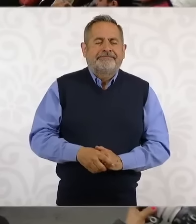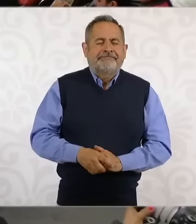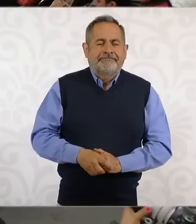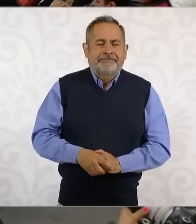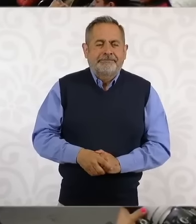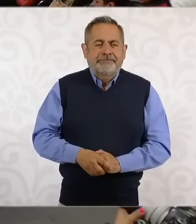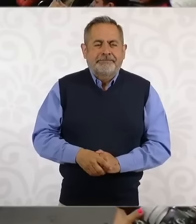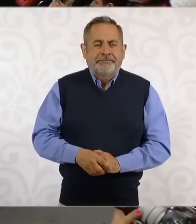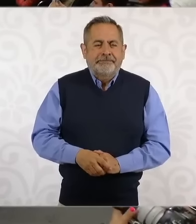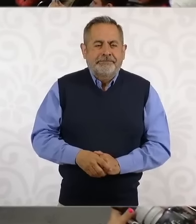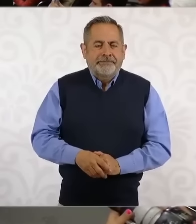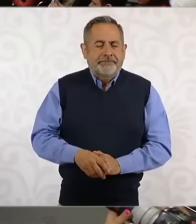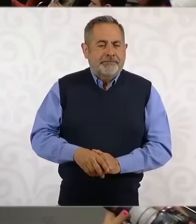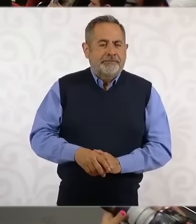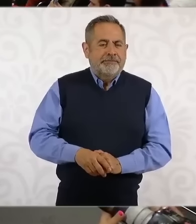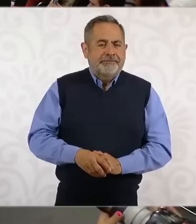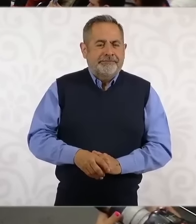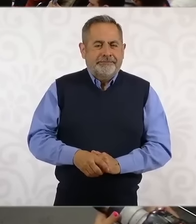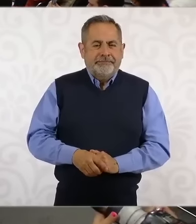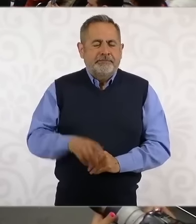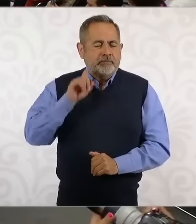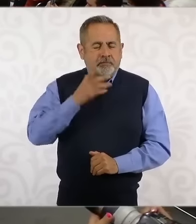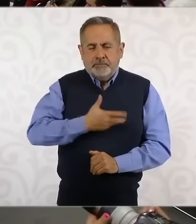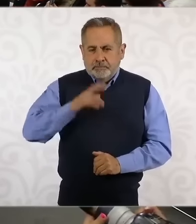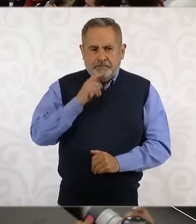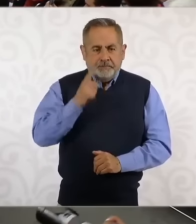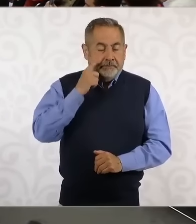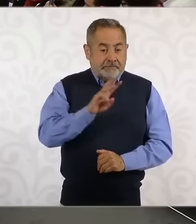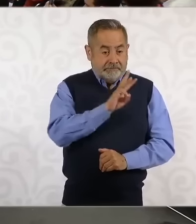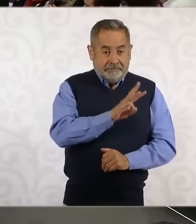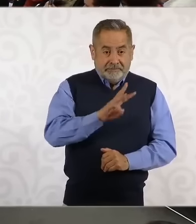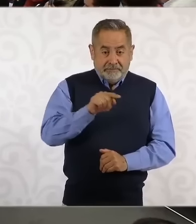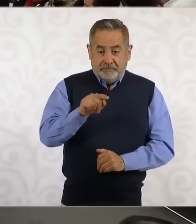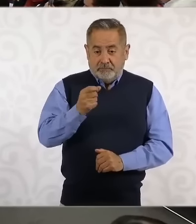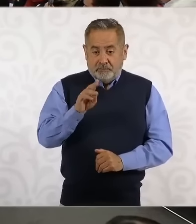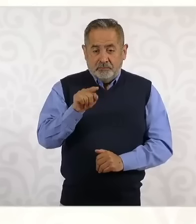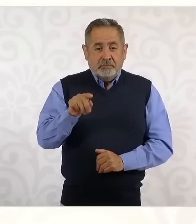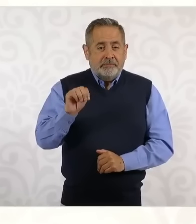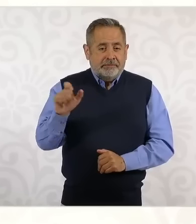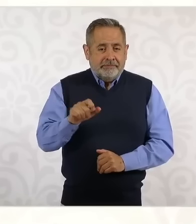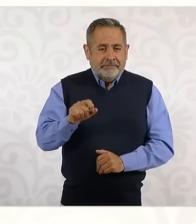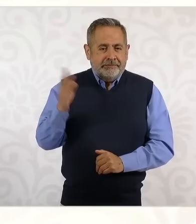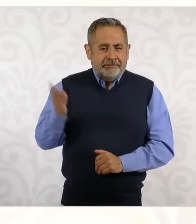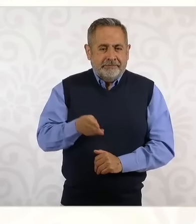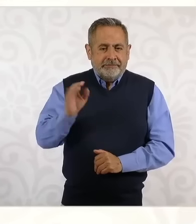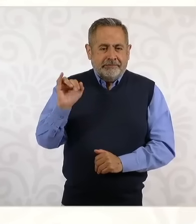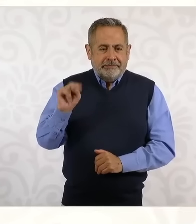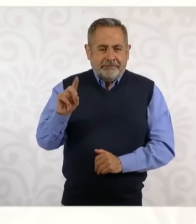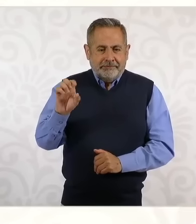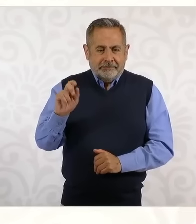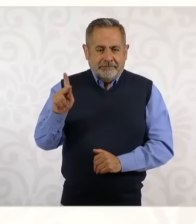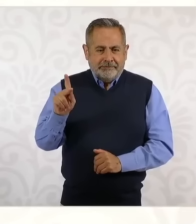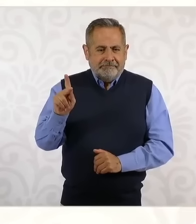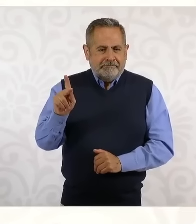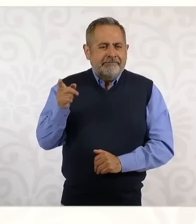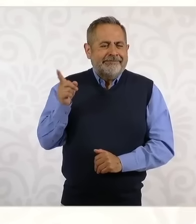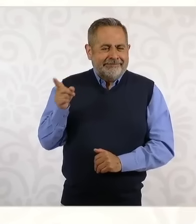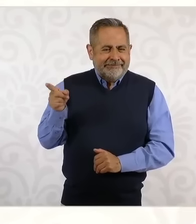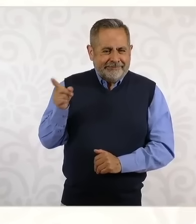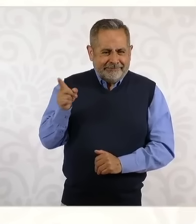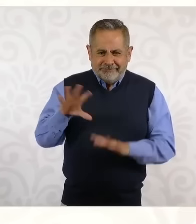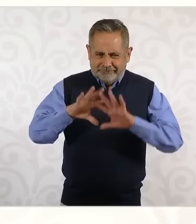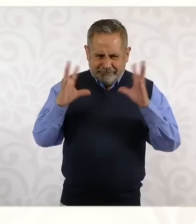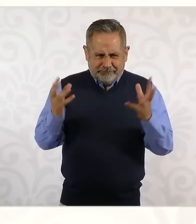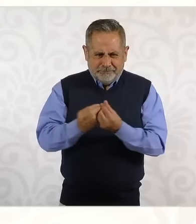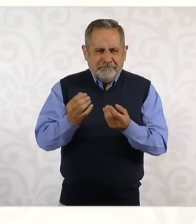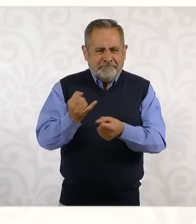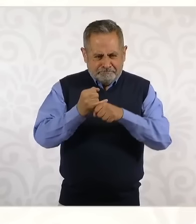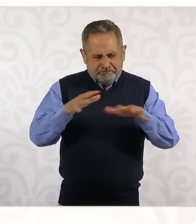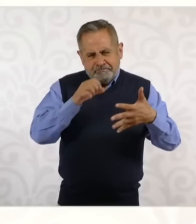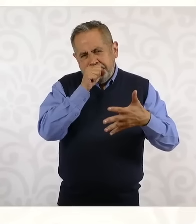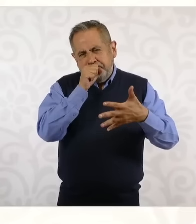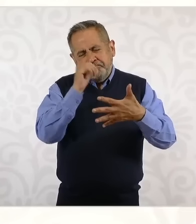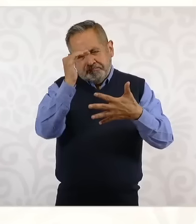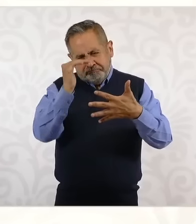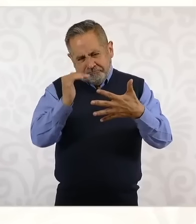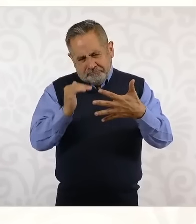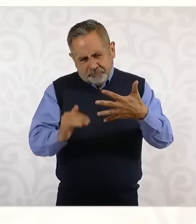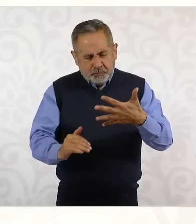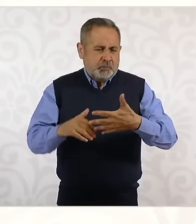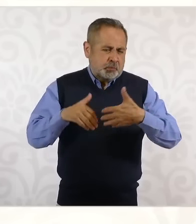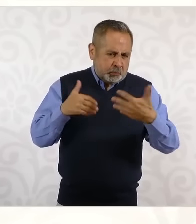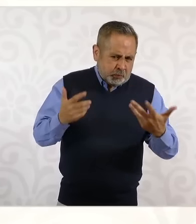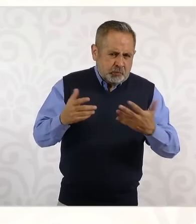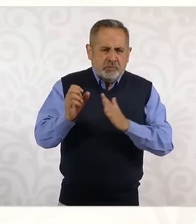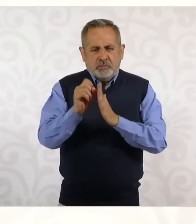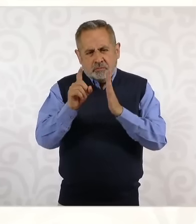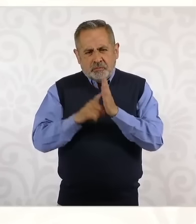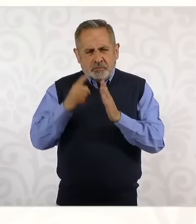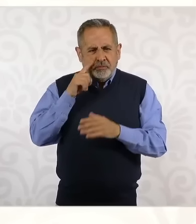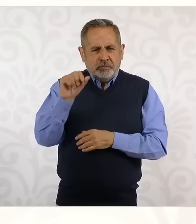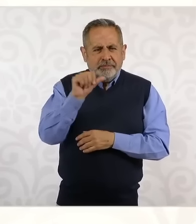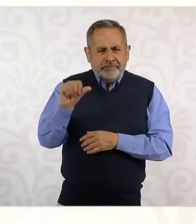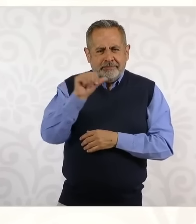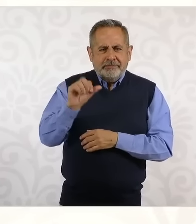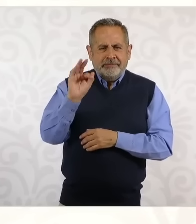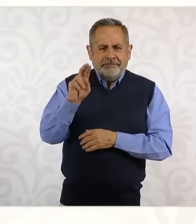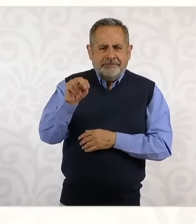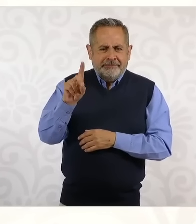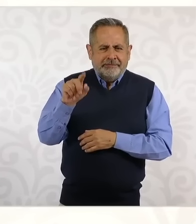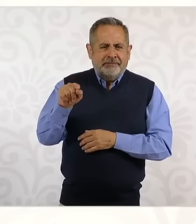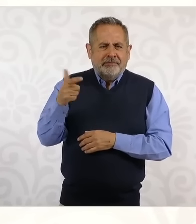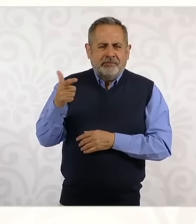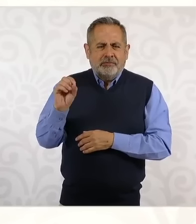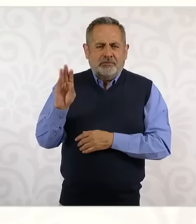que www.gov.m mx/al indep. Ahí viene toda la información o solicitudes atención@fnd.gov.mx.